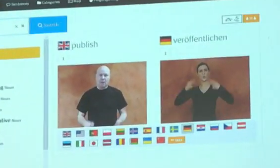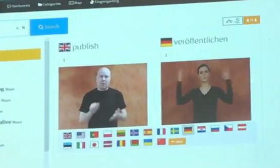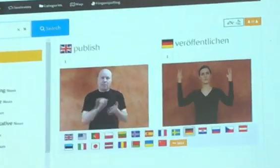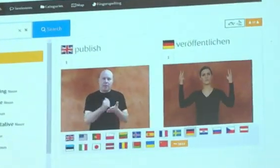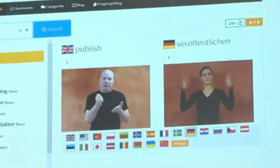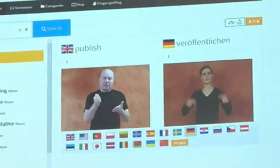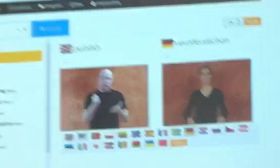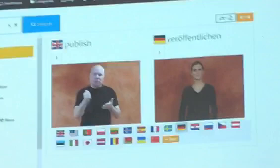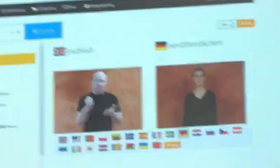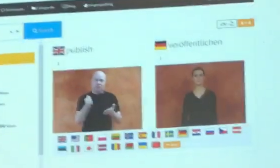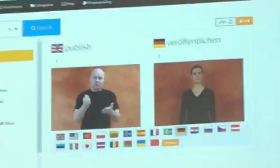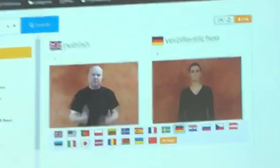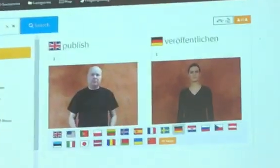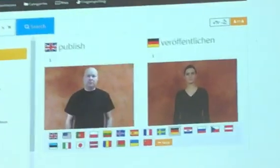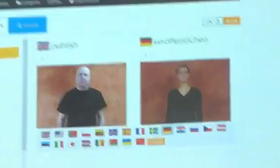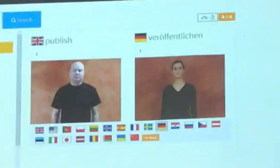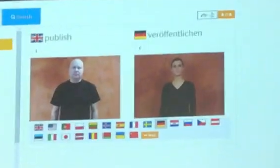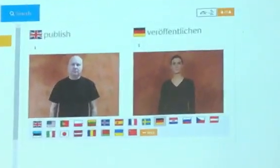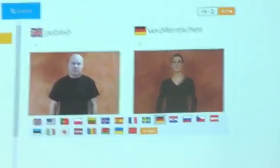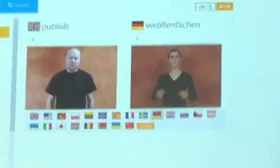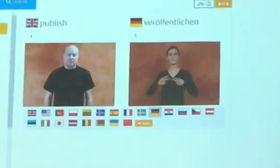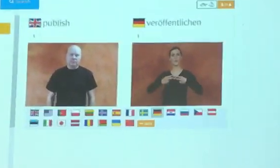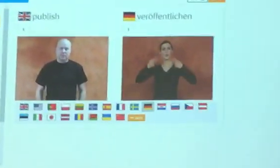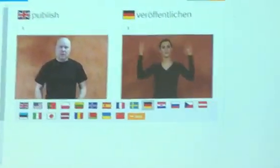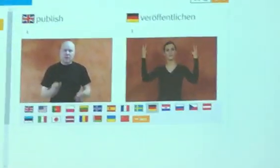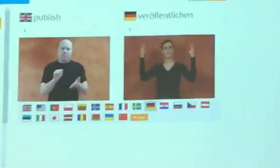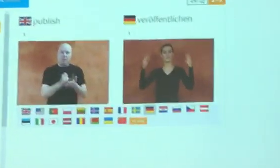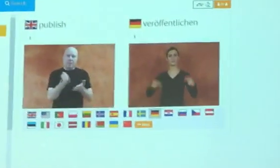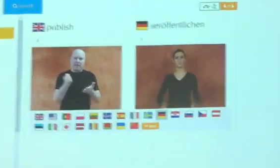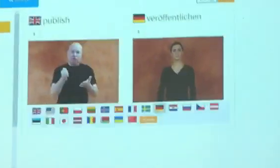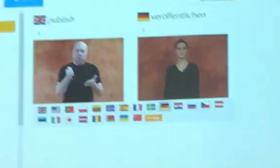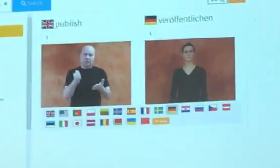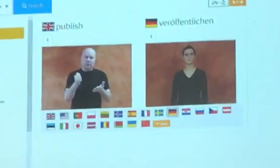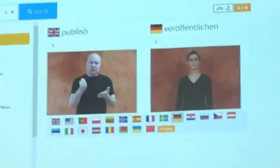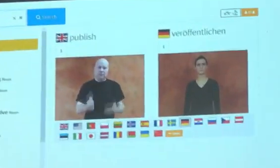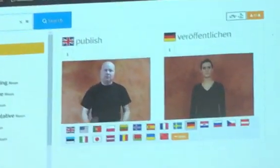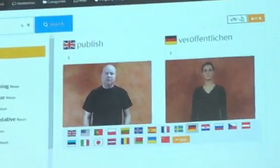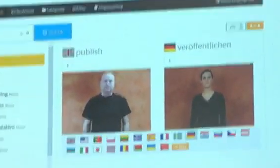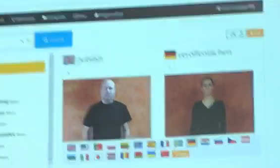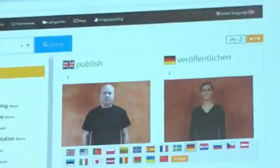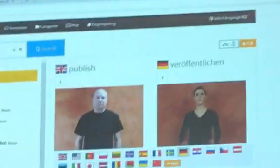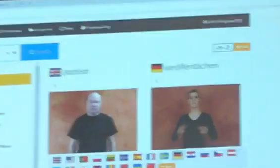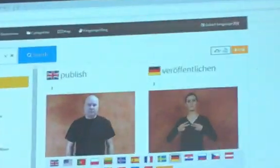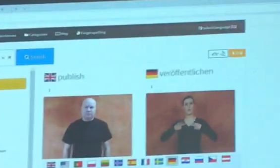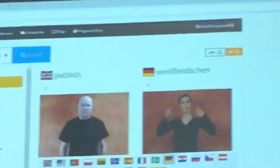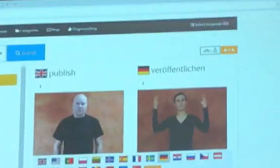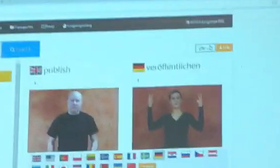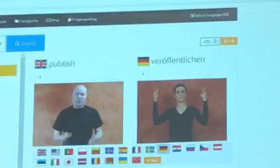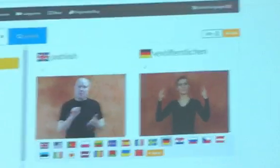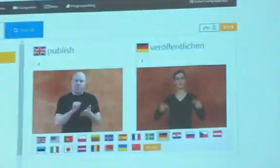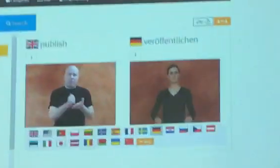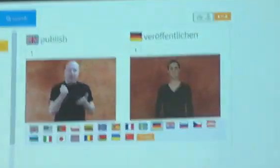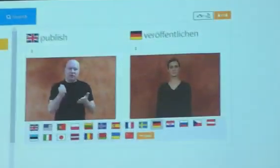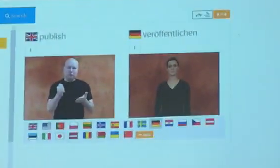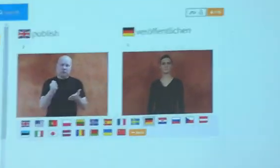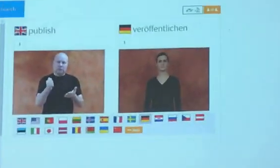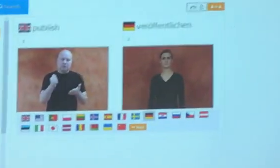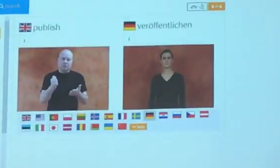von gesprochenem Deutsch umgeben zu sein - natürlich beeinflusst es die Sprache. Das passiert immer,